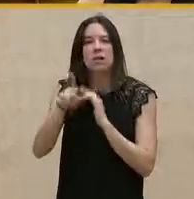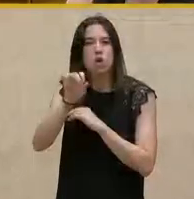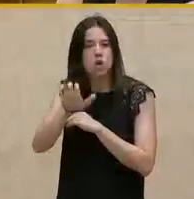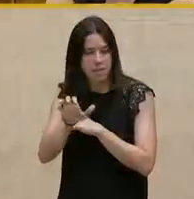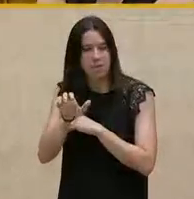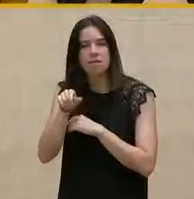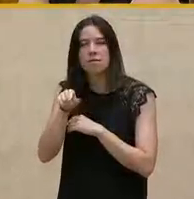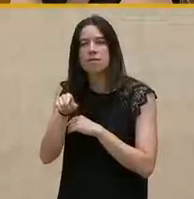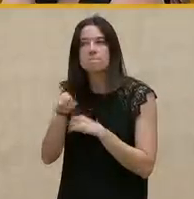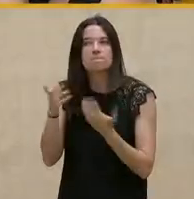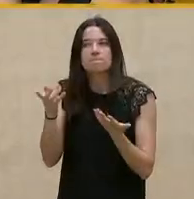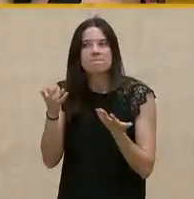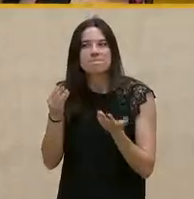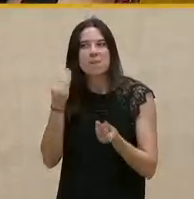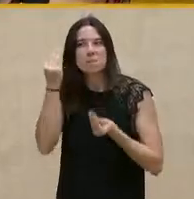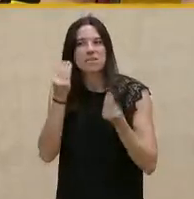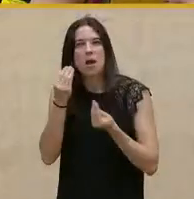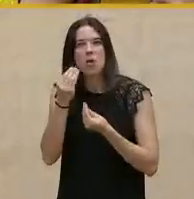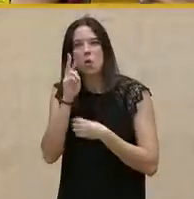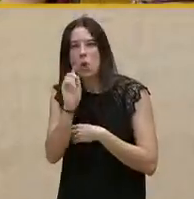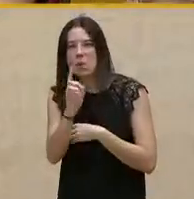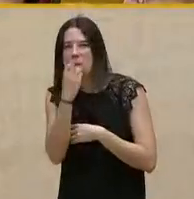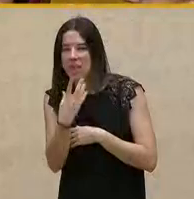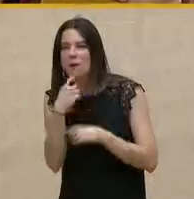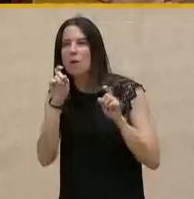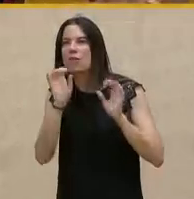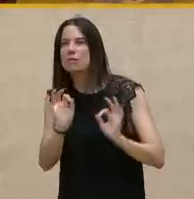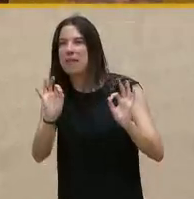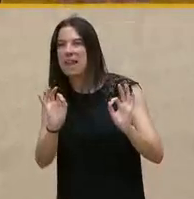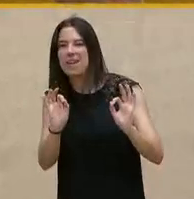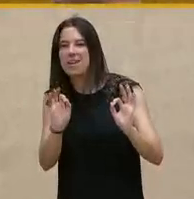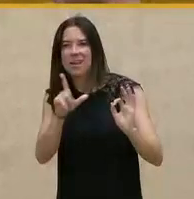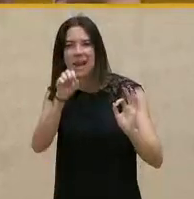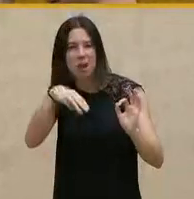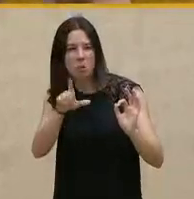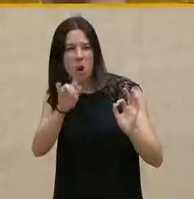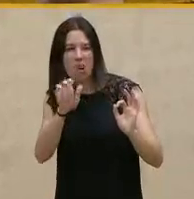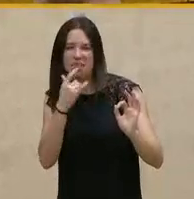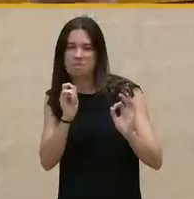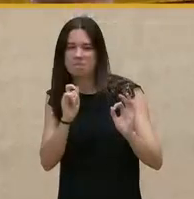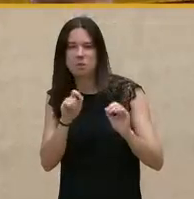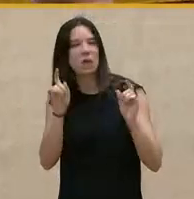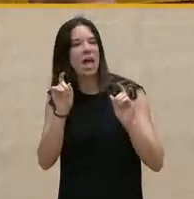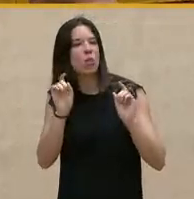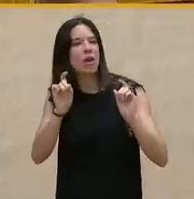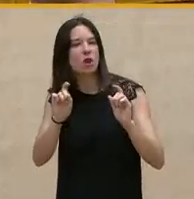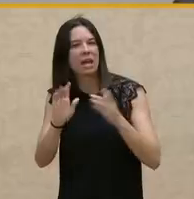no ve con buenos ojos la educación especial. Dice que es segregadora, cuando hay 40 000